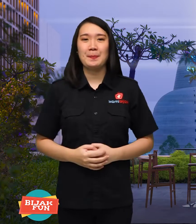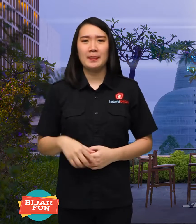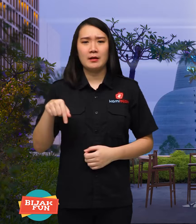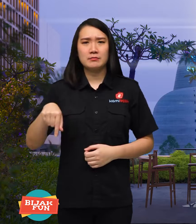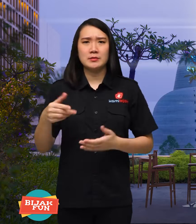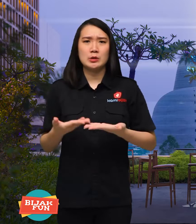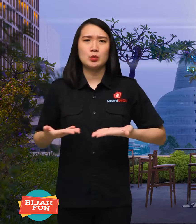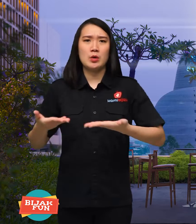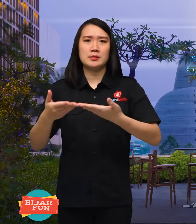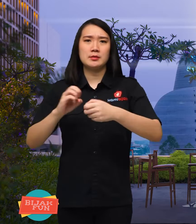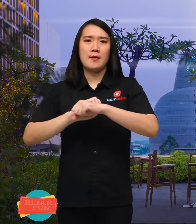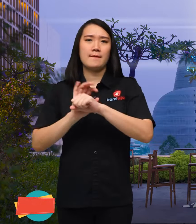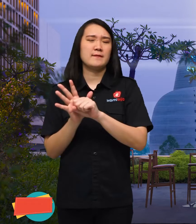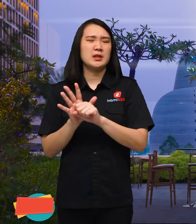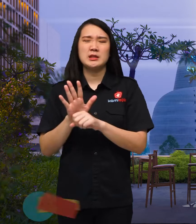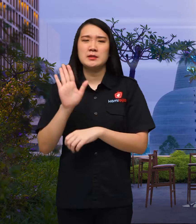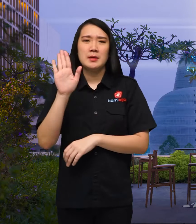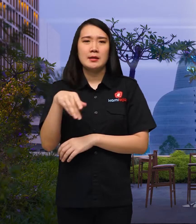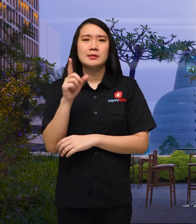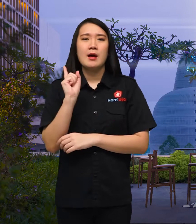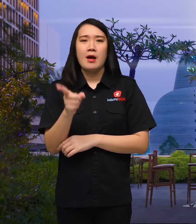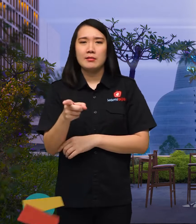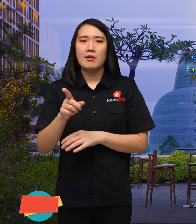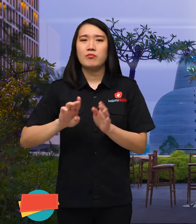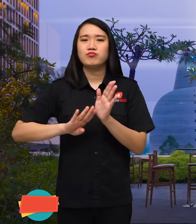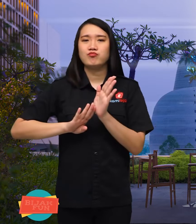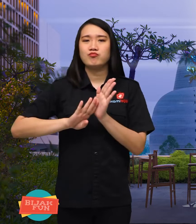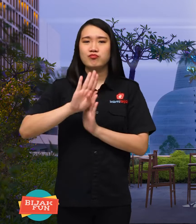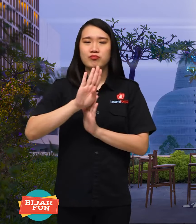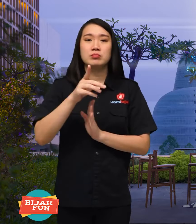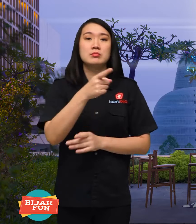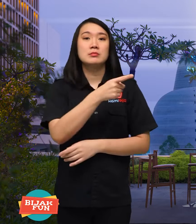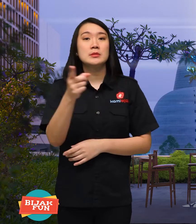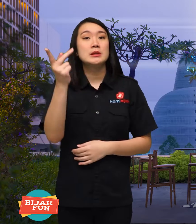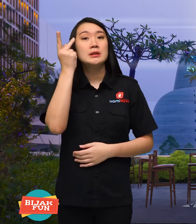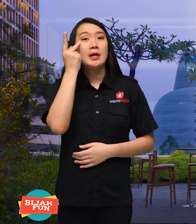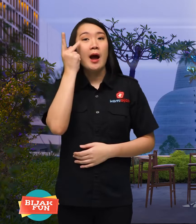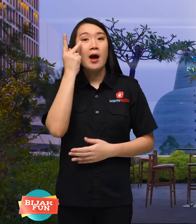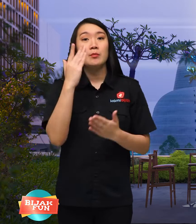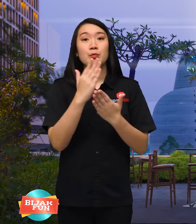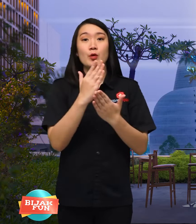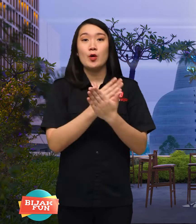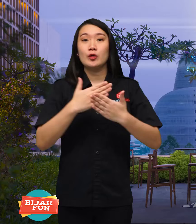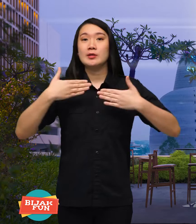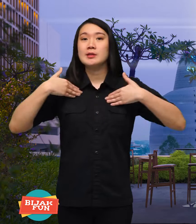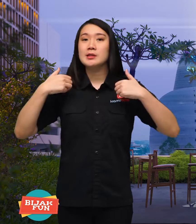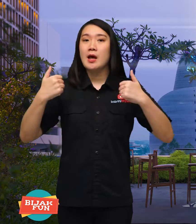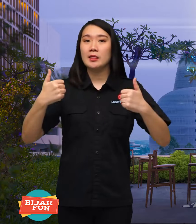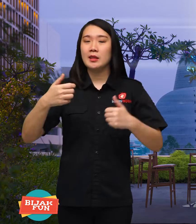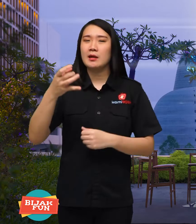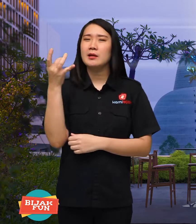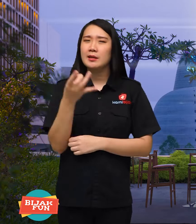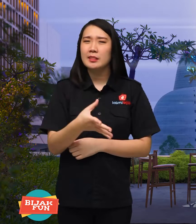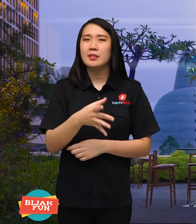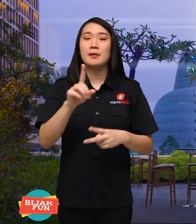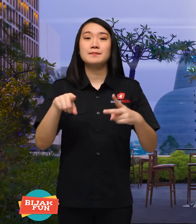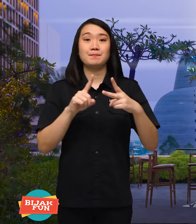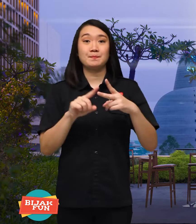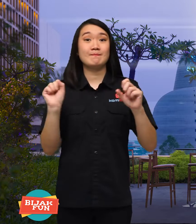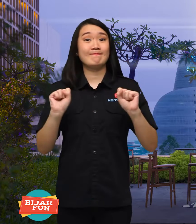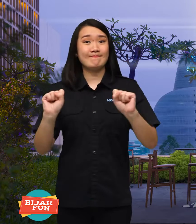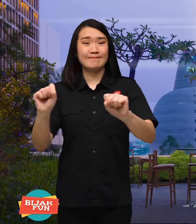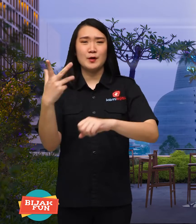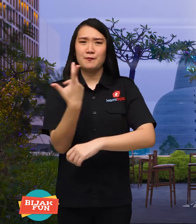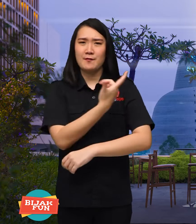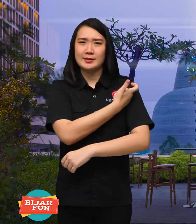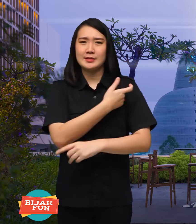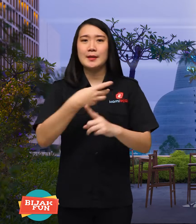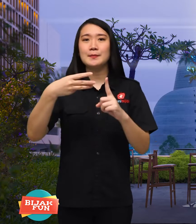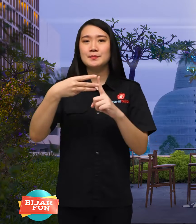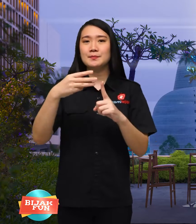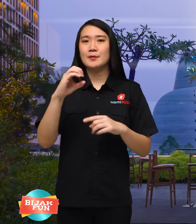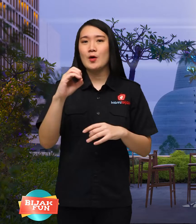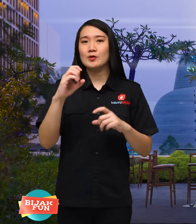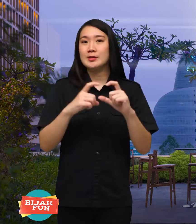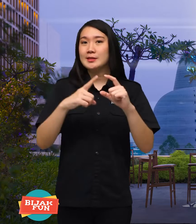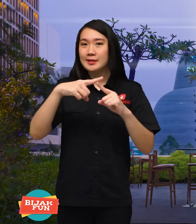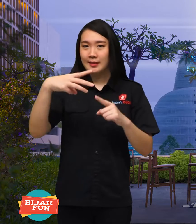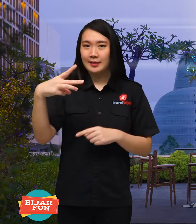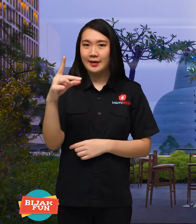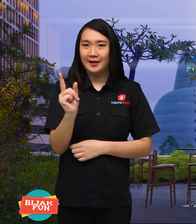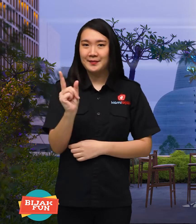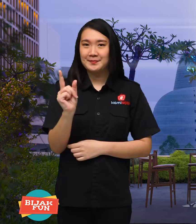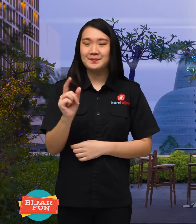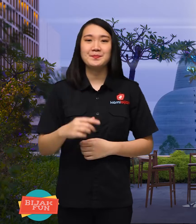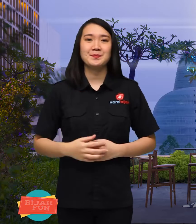Covid masih ada nih, jadi ingat kalian harus tetap taat protokol kesehatan dengan ketat dan segera divaksin booster ya.